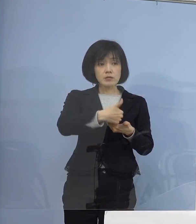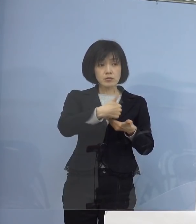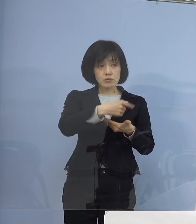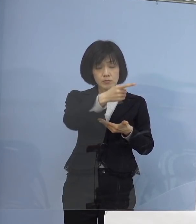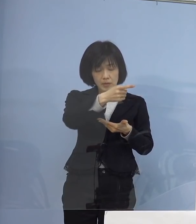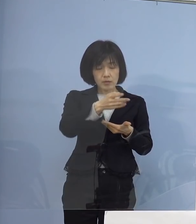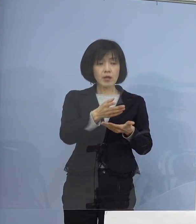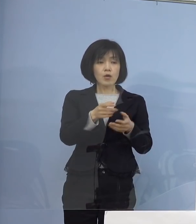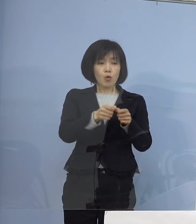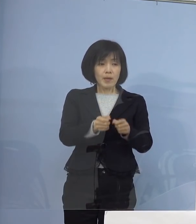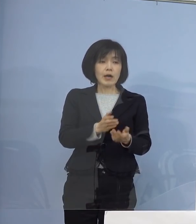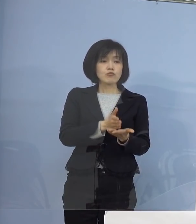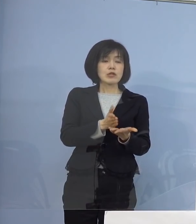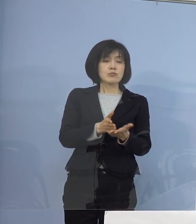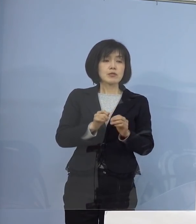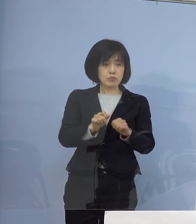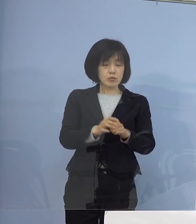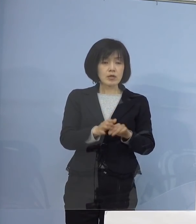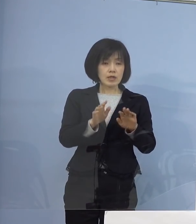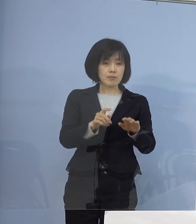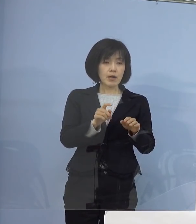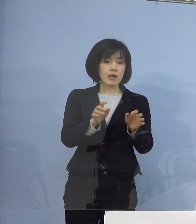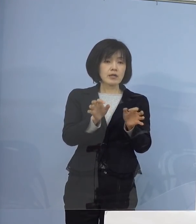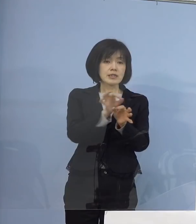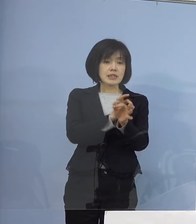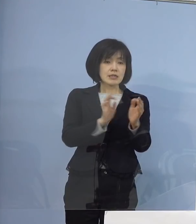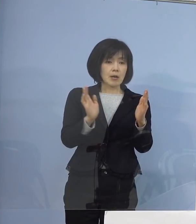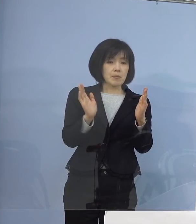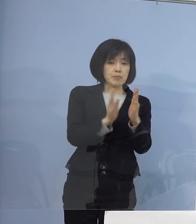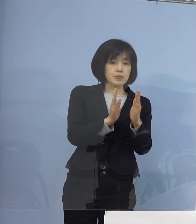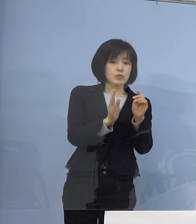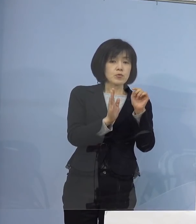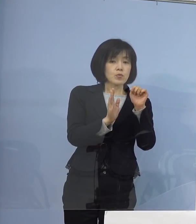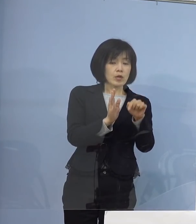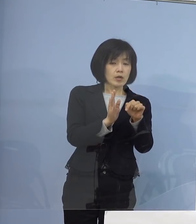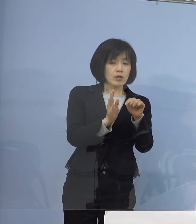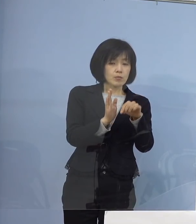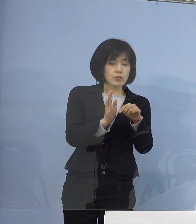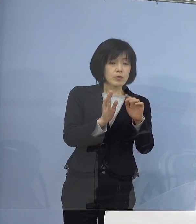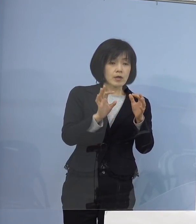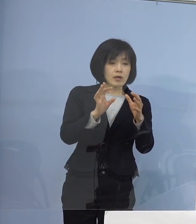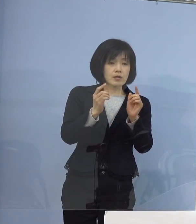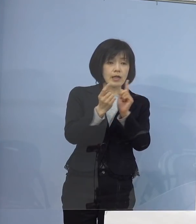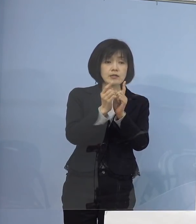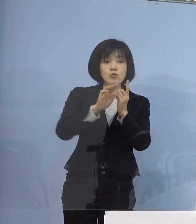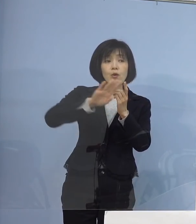時短の要請かかっていないのが イートインだけですよね